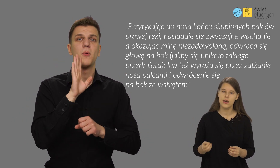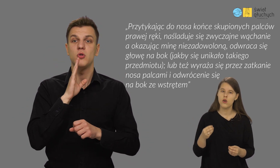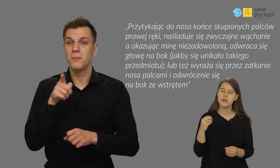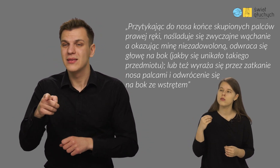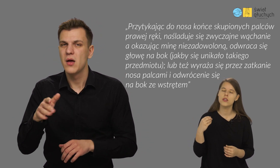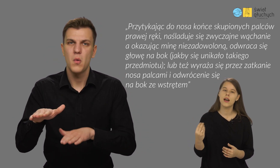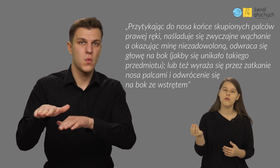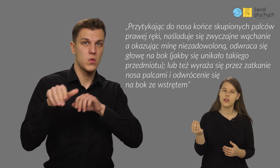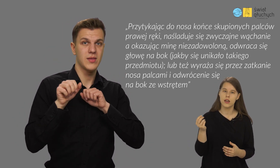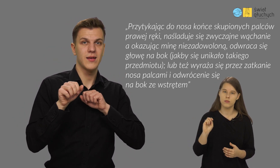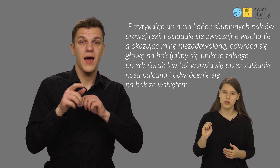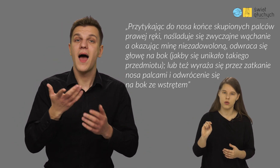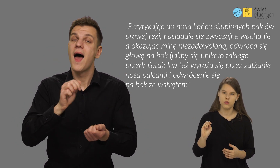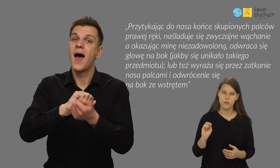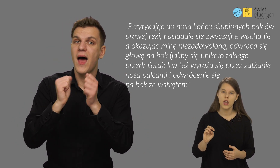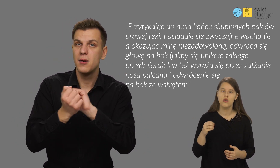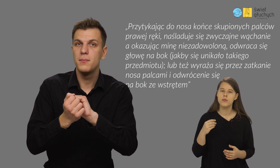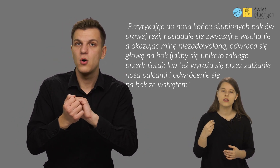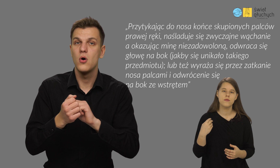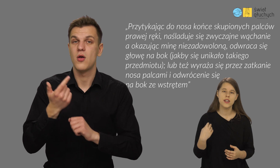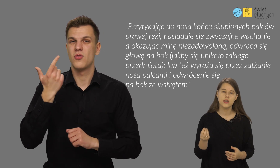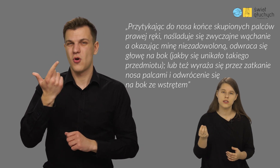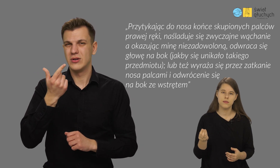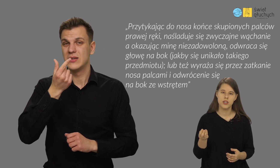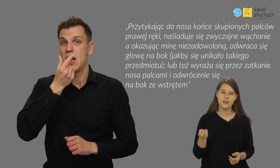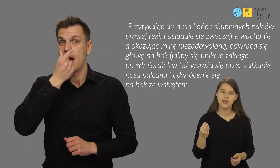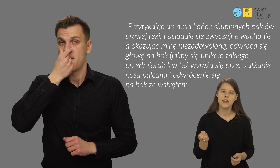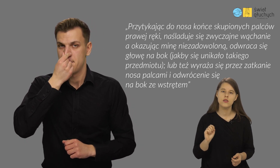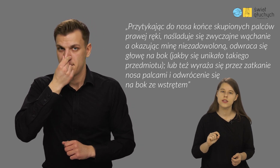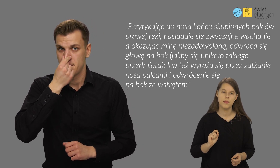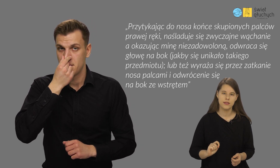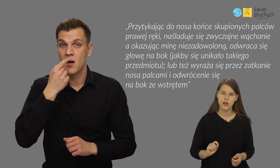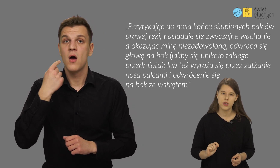(jakby się unikało takiego przedmiotu); lub też wyraża się przez zatkanie nosa palcami